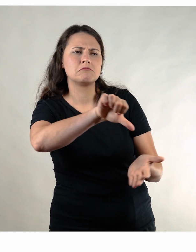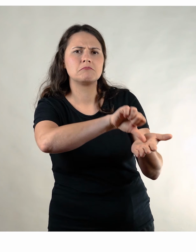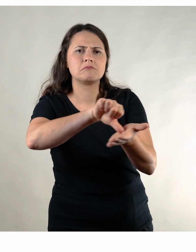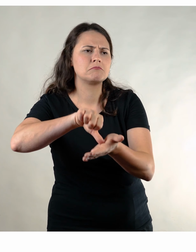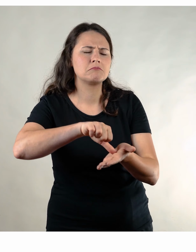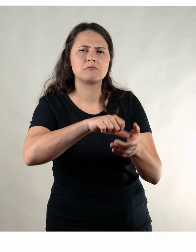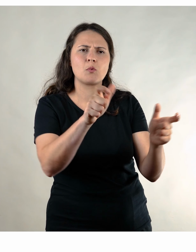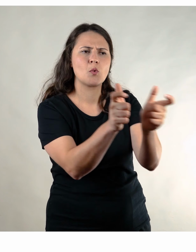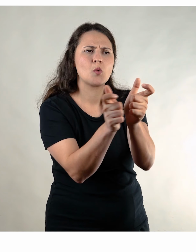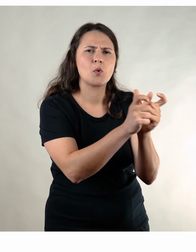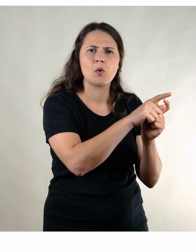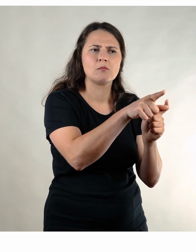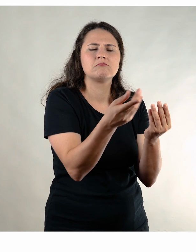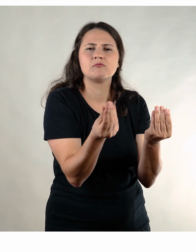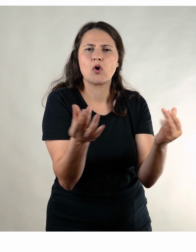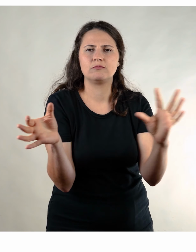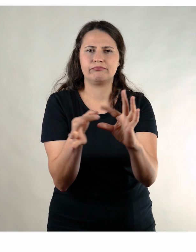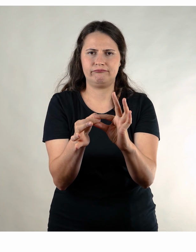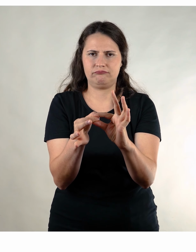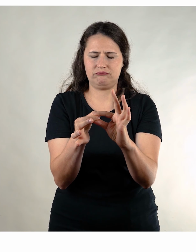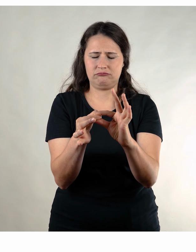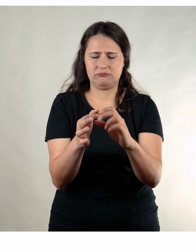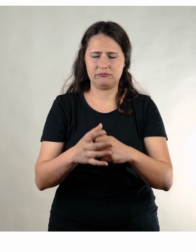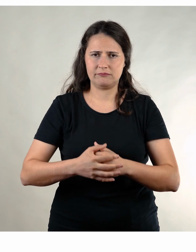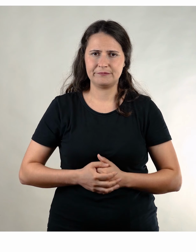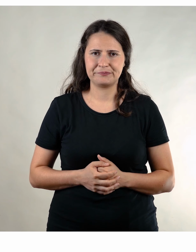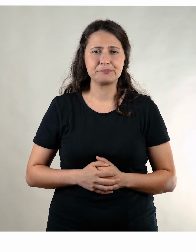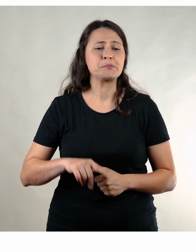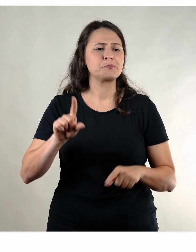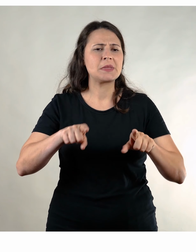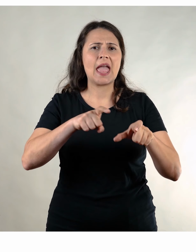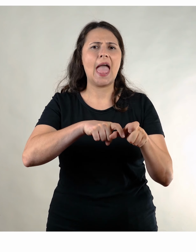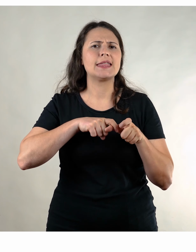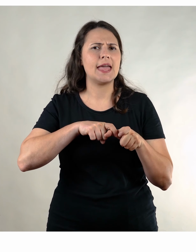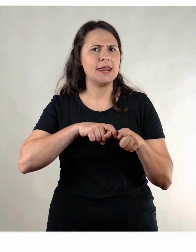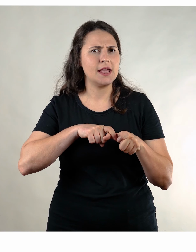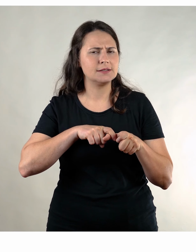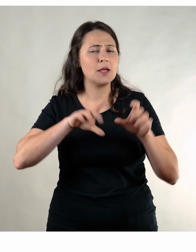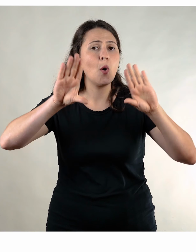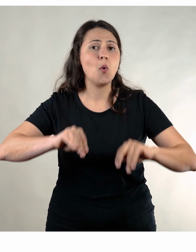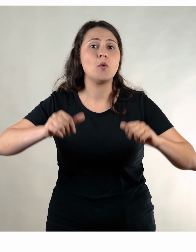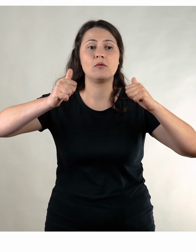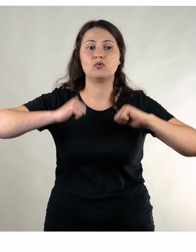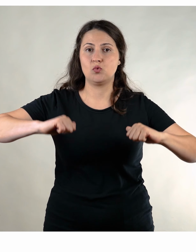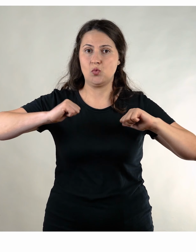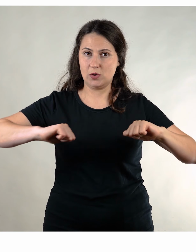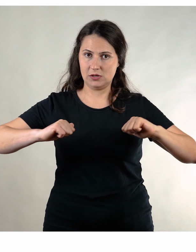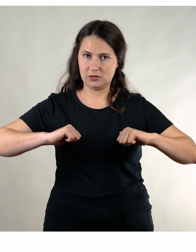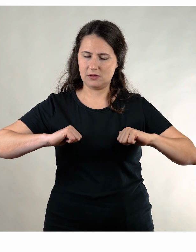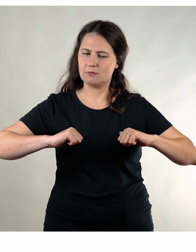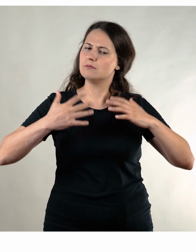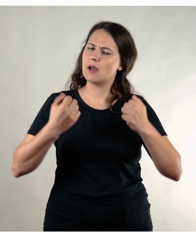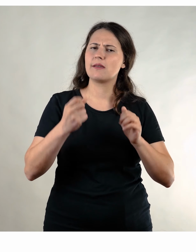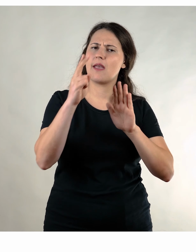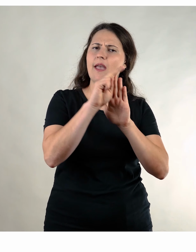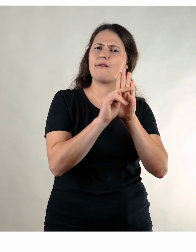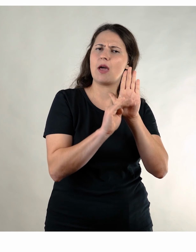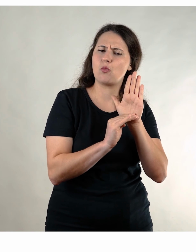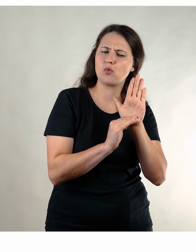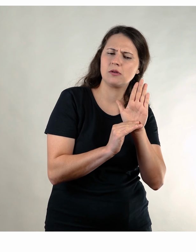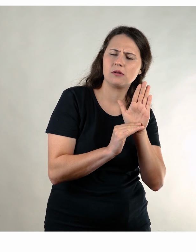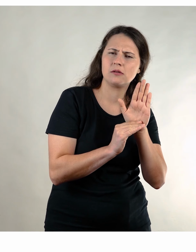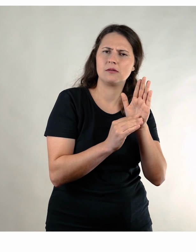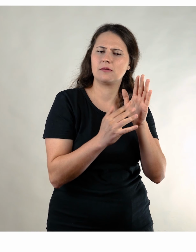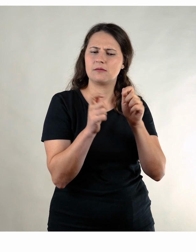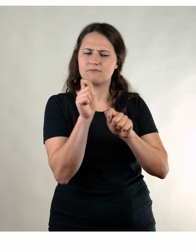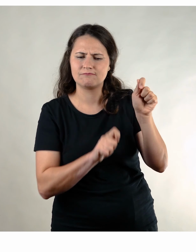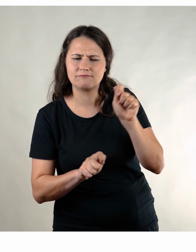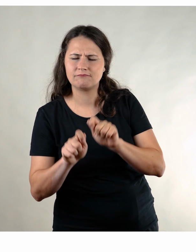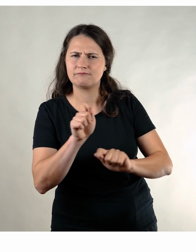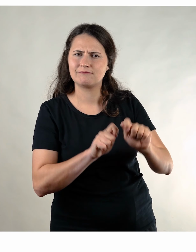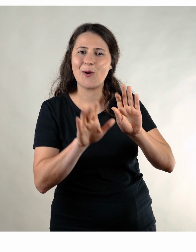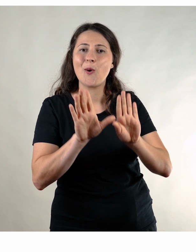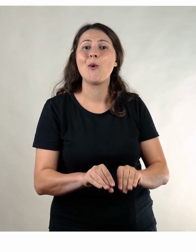Ορισμένες εταιρείες της ταξιδιωτικής βιομηχανίας αναπτύσσουν εφαρμογές επαυξημένης πραγματικότητας,